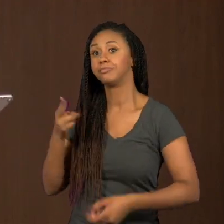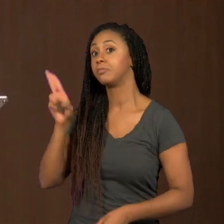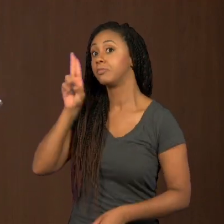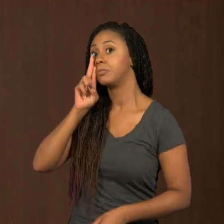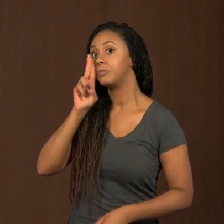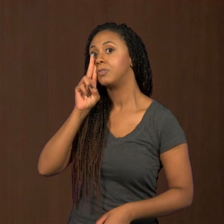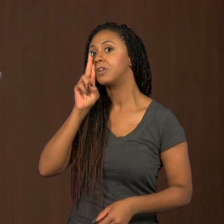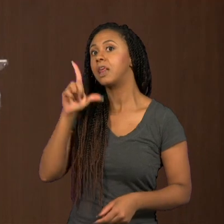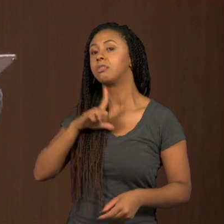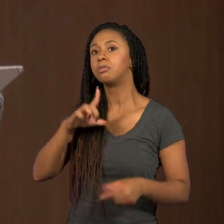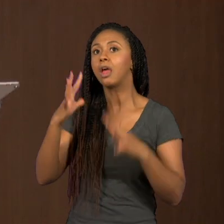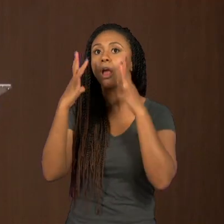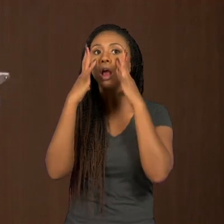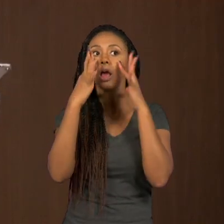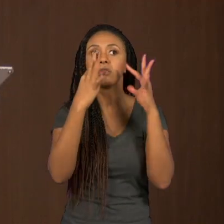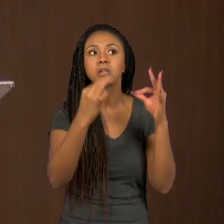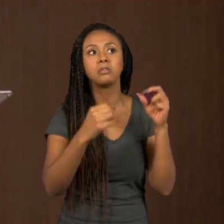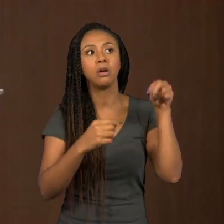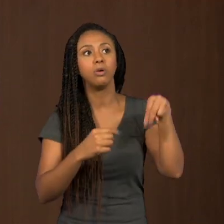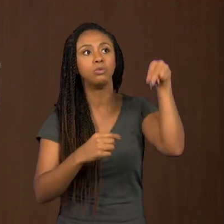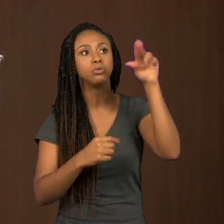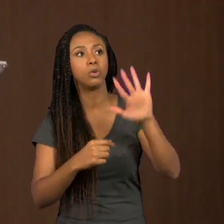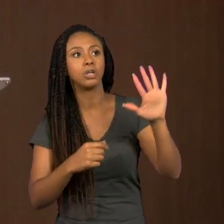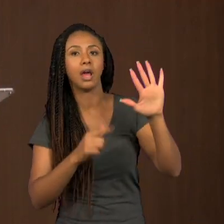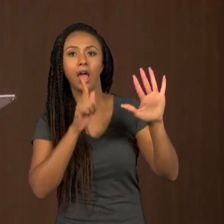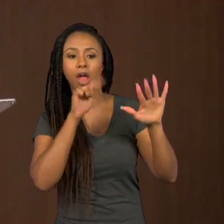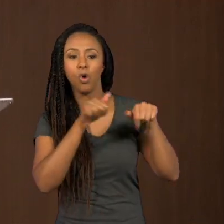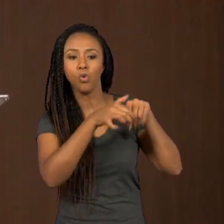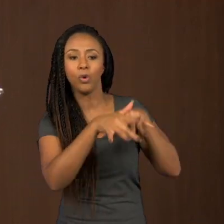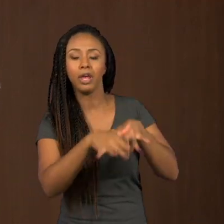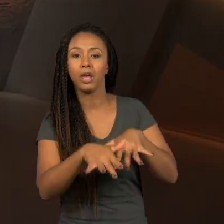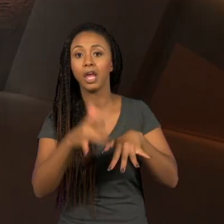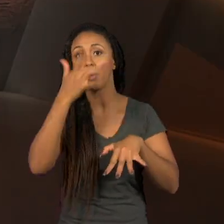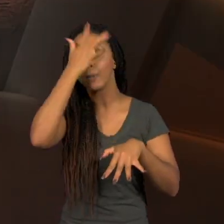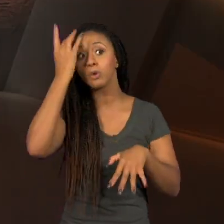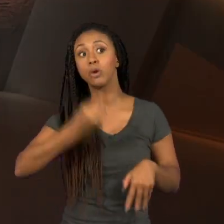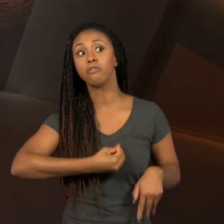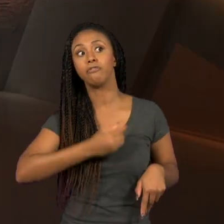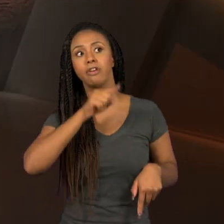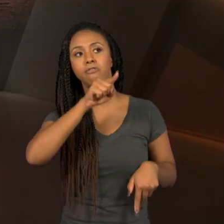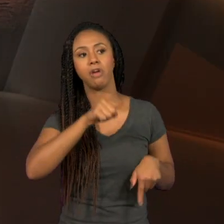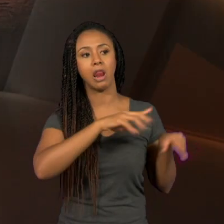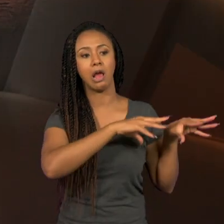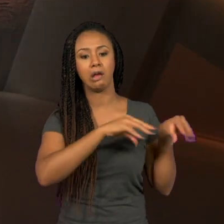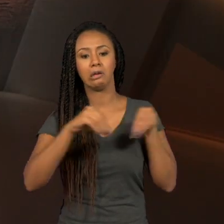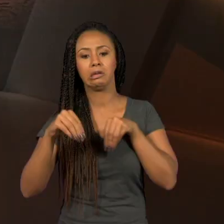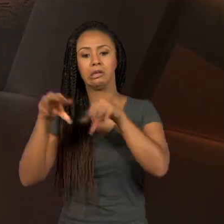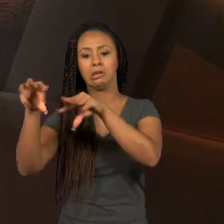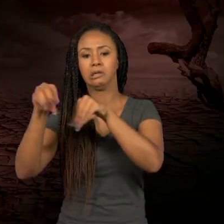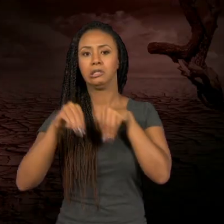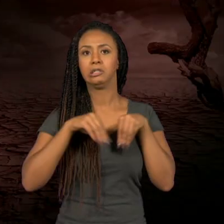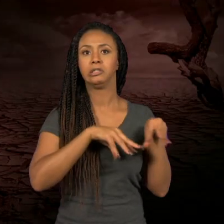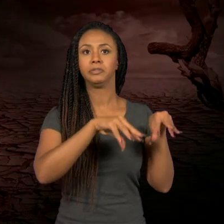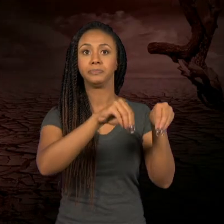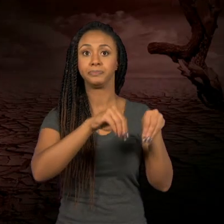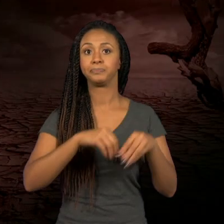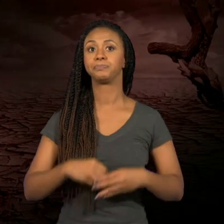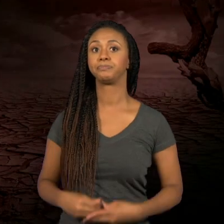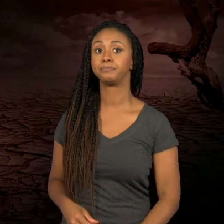QUESTÃO DO NORDESTE, DO CAPIBARIBE, DO RETIRANTE. ENTÃO, TÁ AQUI, "AUTO DE NATAL PERNAMBUCANO,